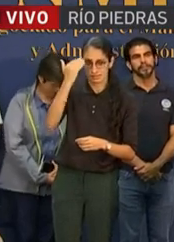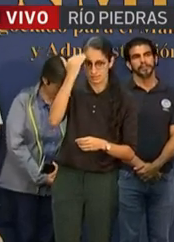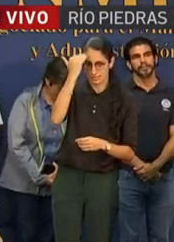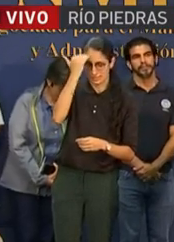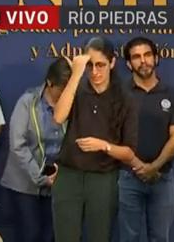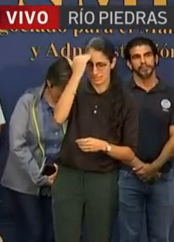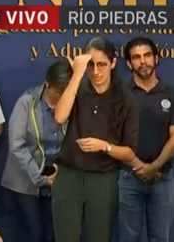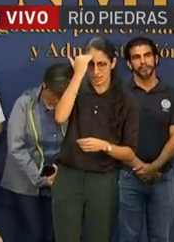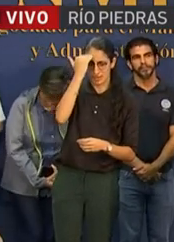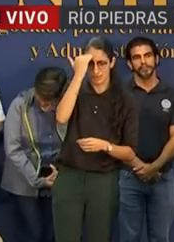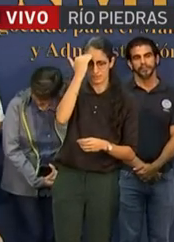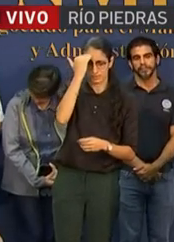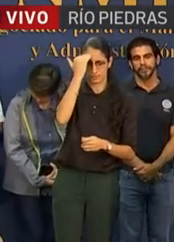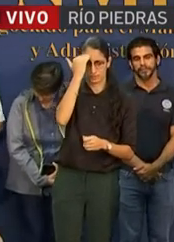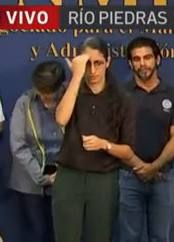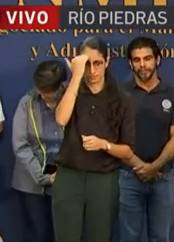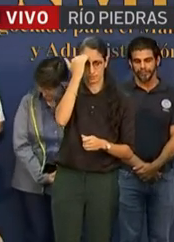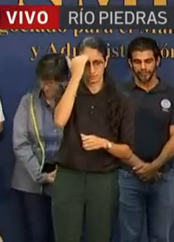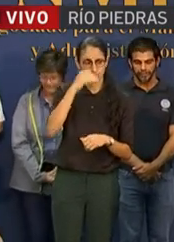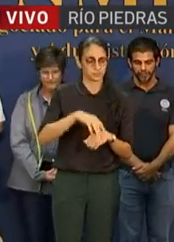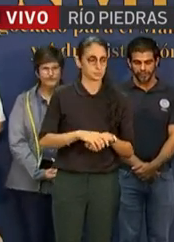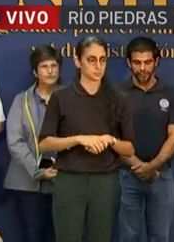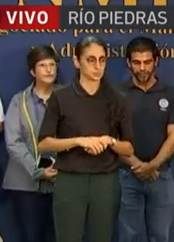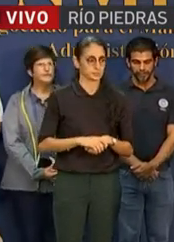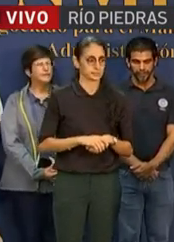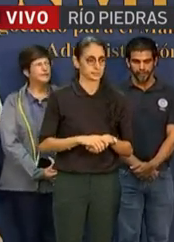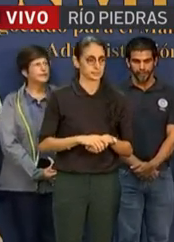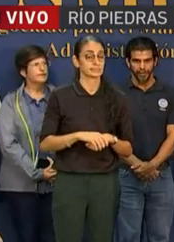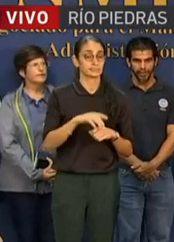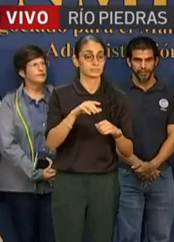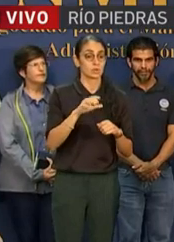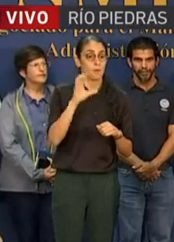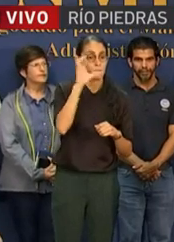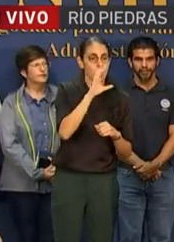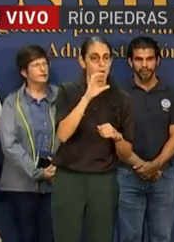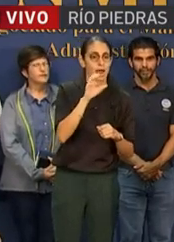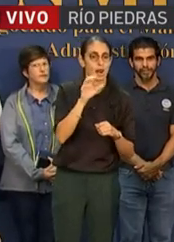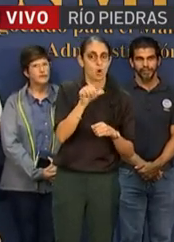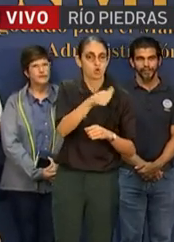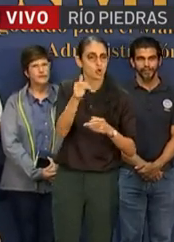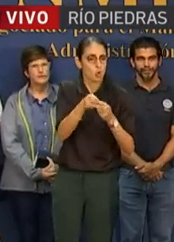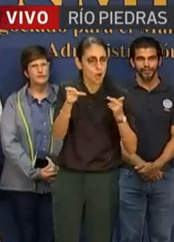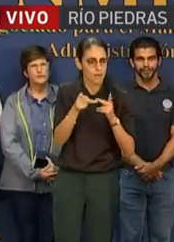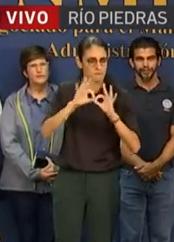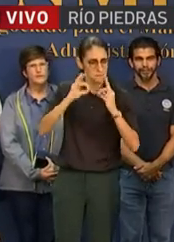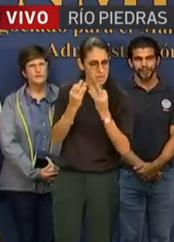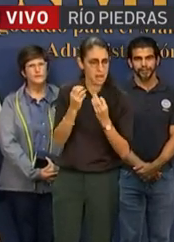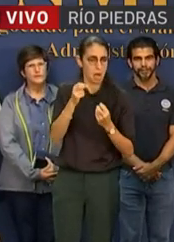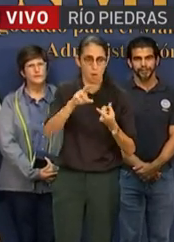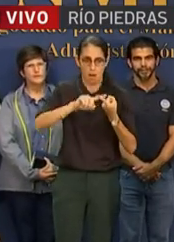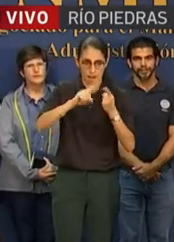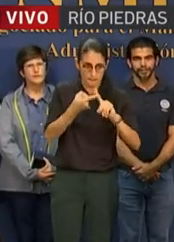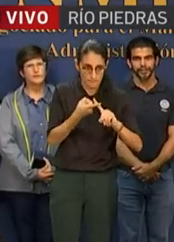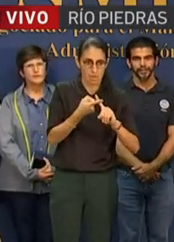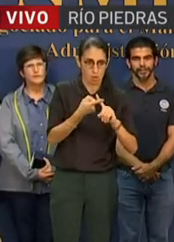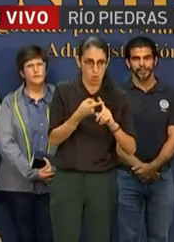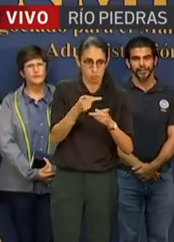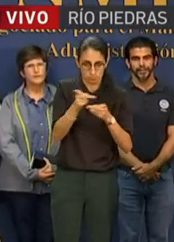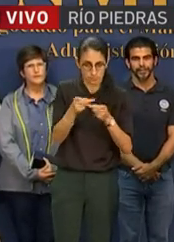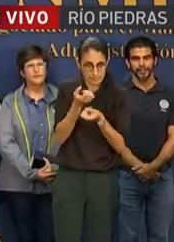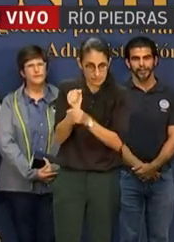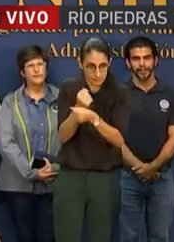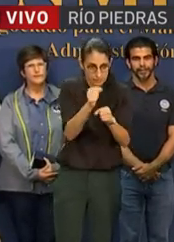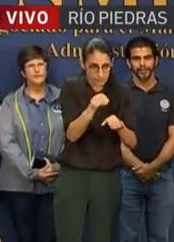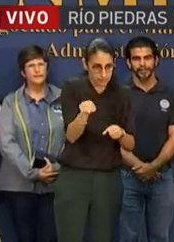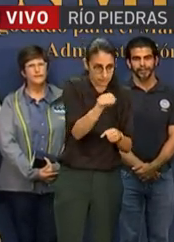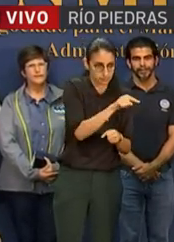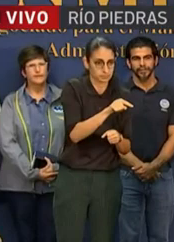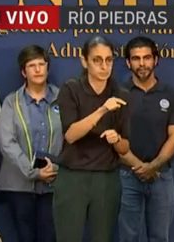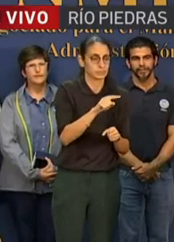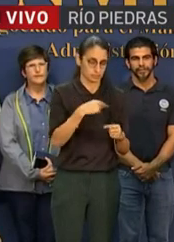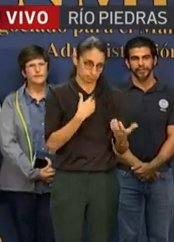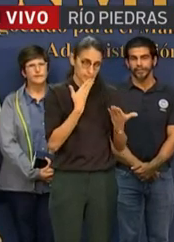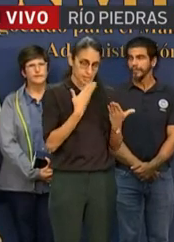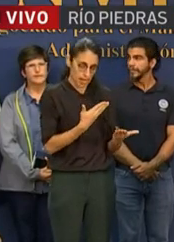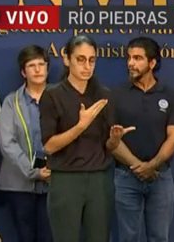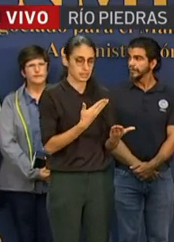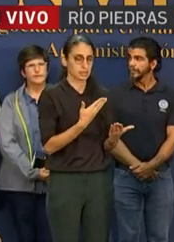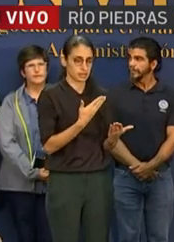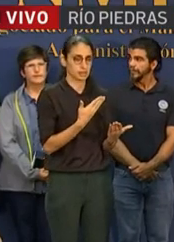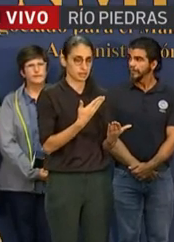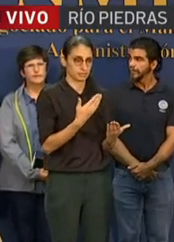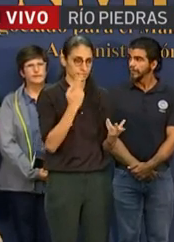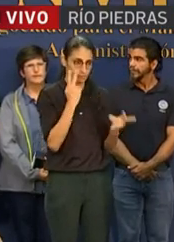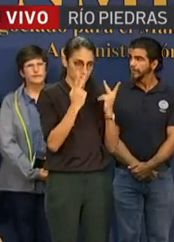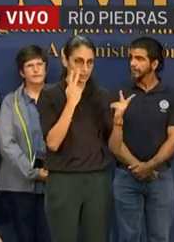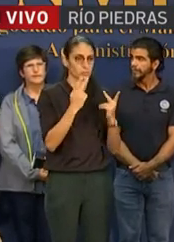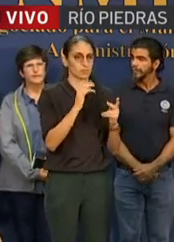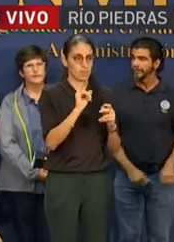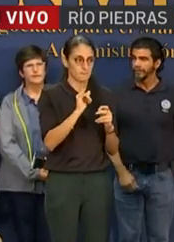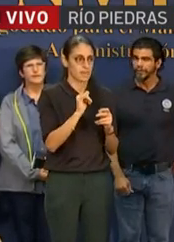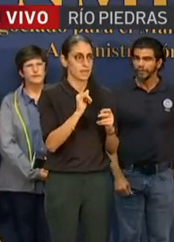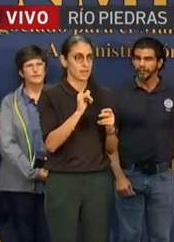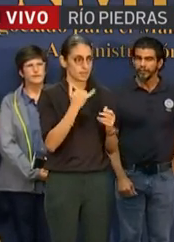CON FORMA GRUPO DE TRABAJO.